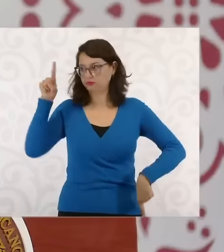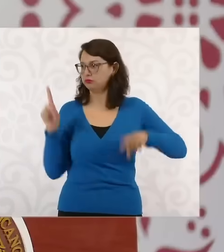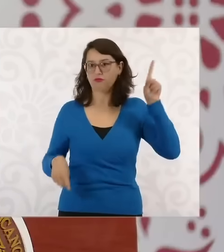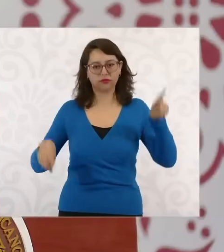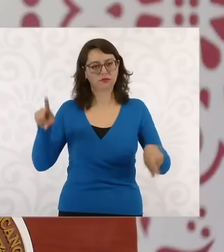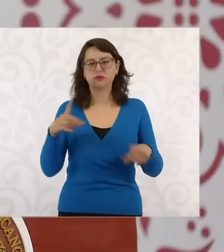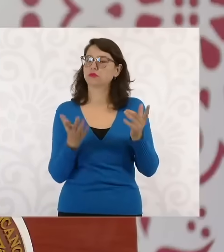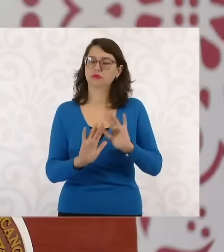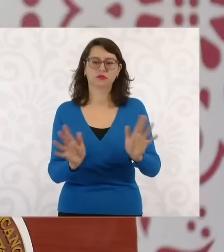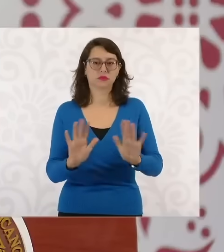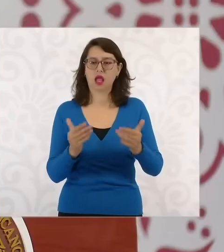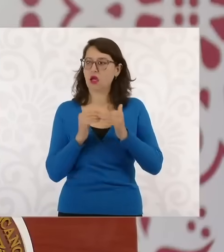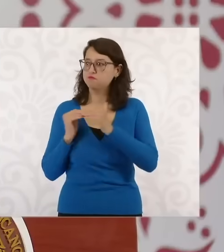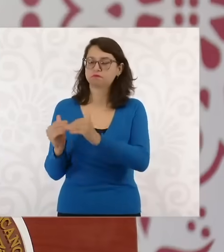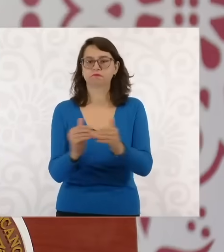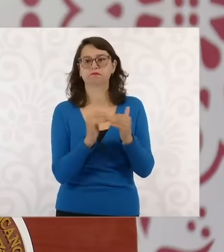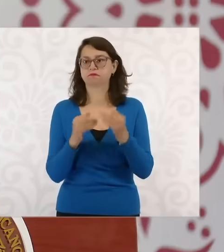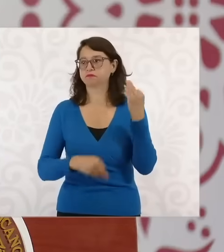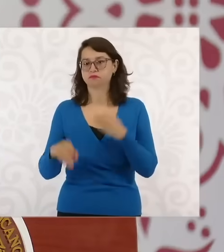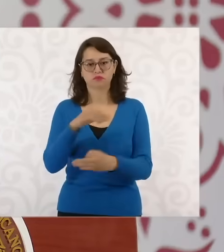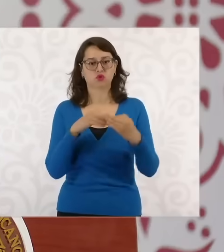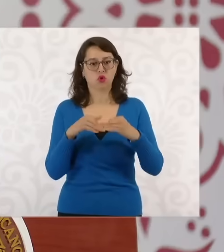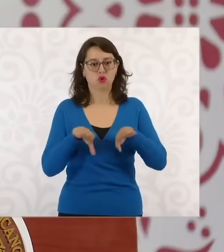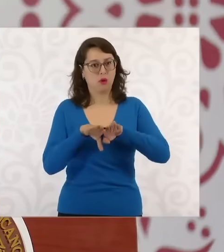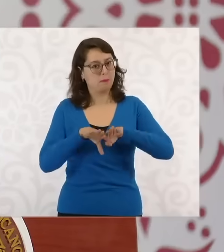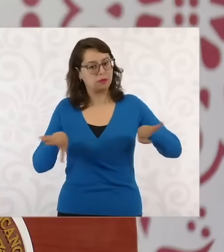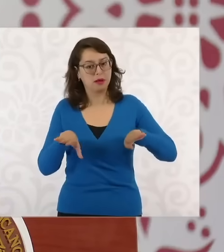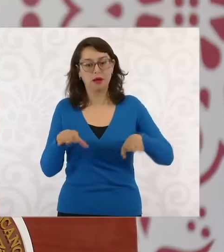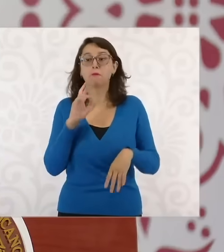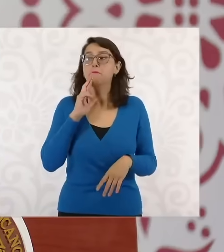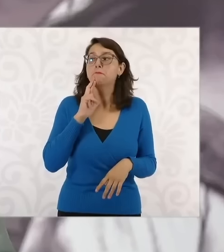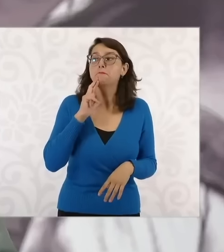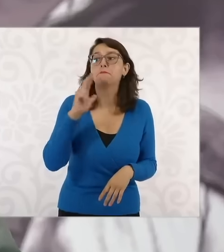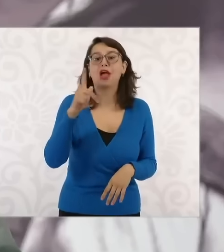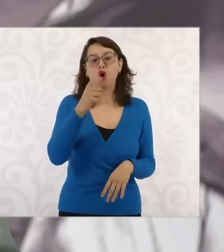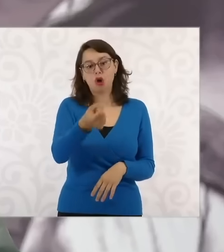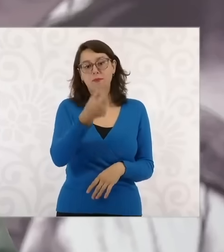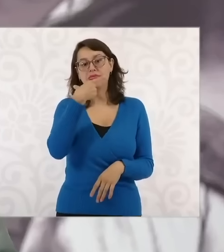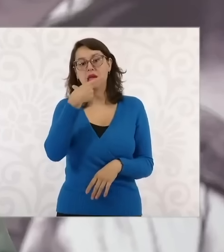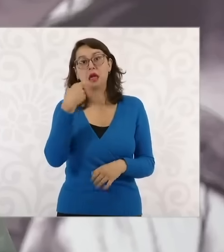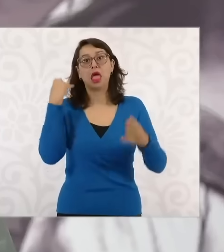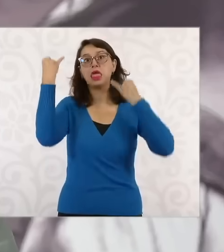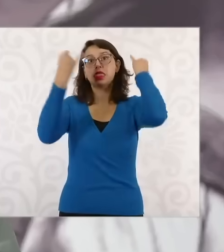a los pacientes con eh hipertensión con la mejor evidencia científica y no con 17, sino lo con los